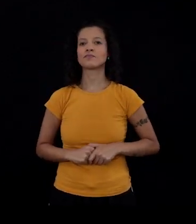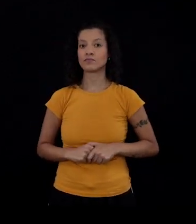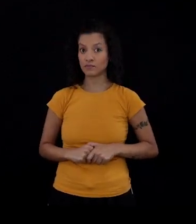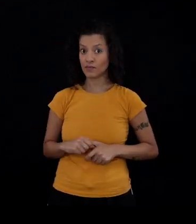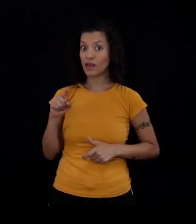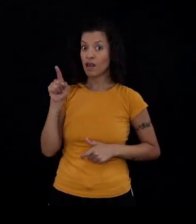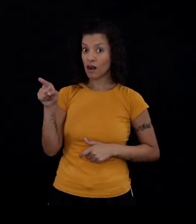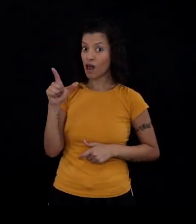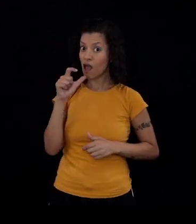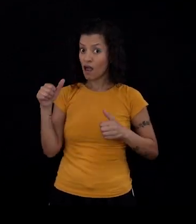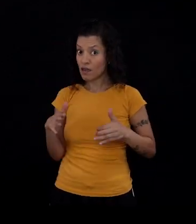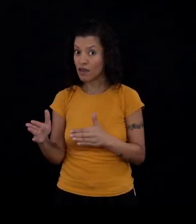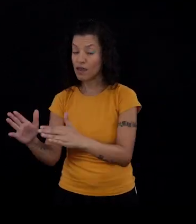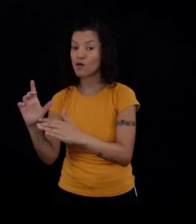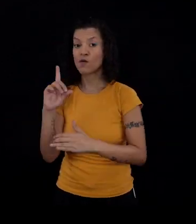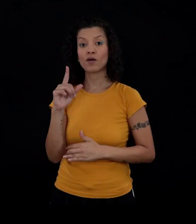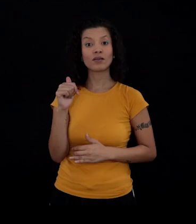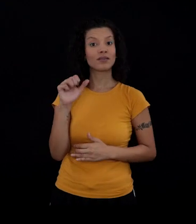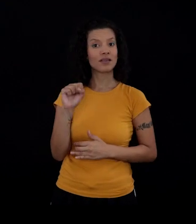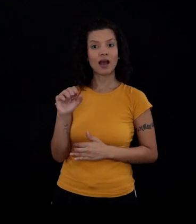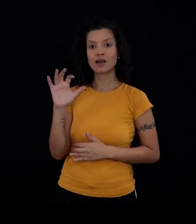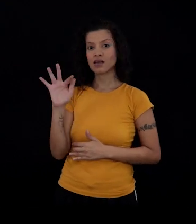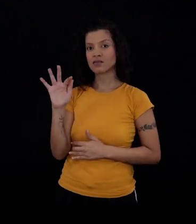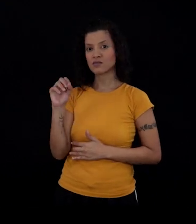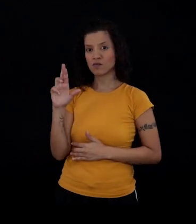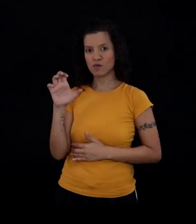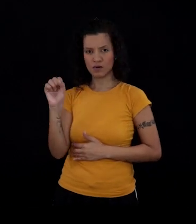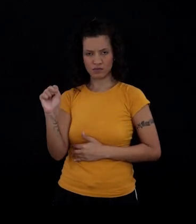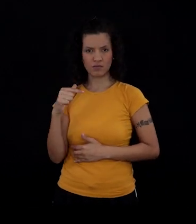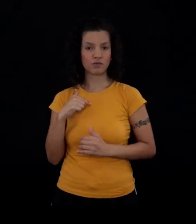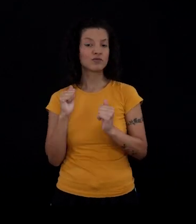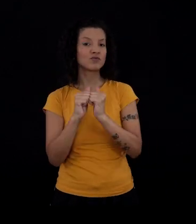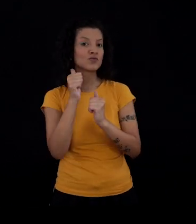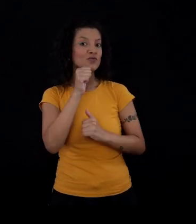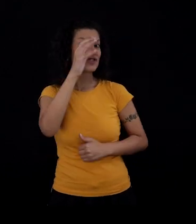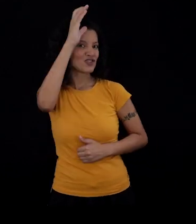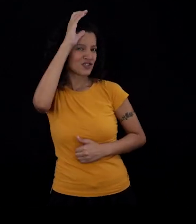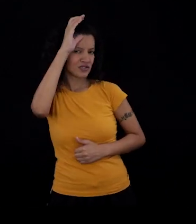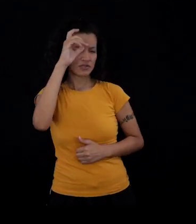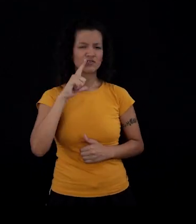No Rio das Flores, eu ia para lá com minha tia, porque era lá que era a escolinha,